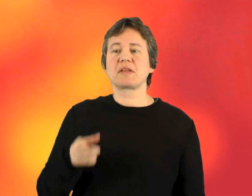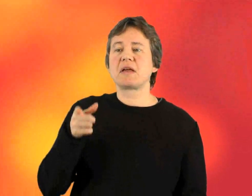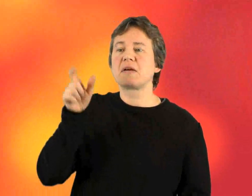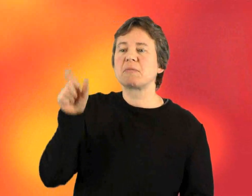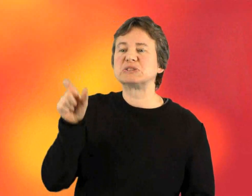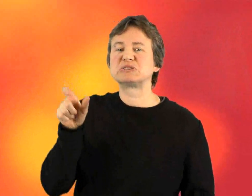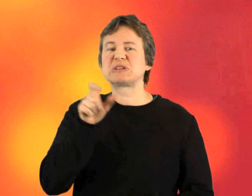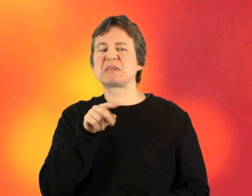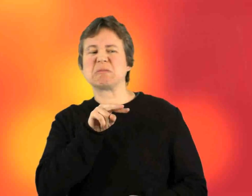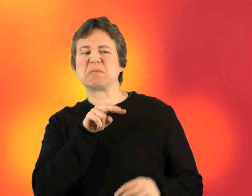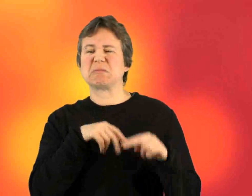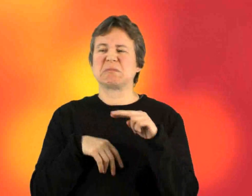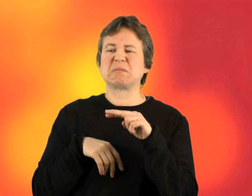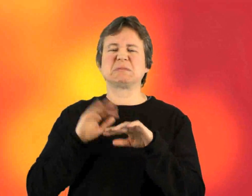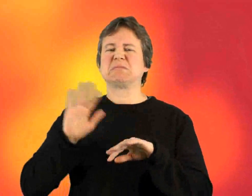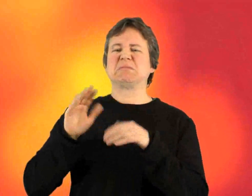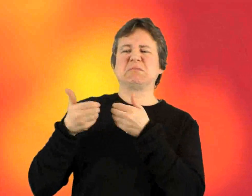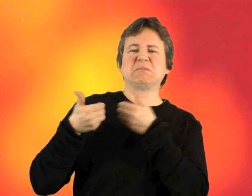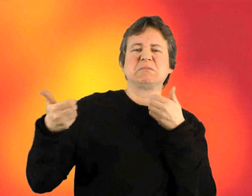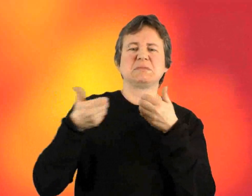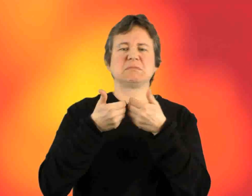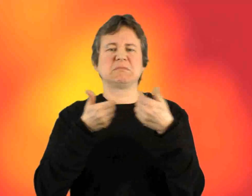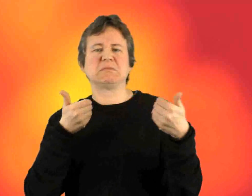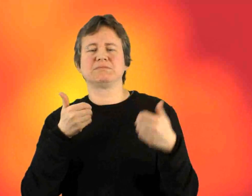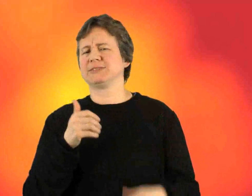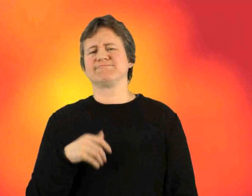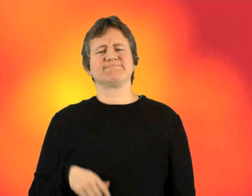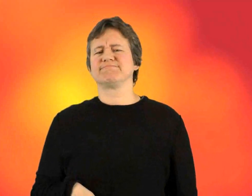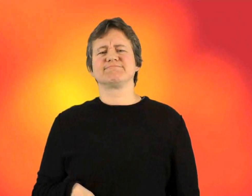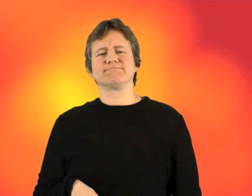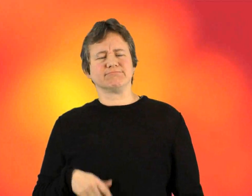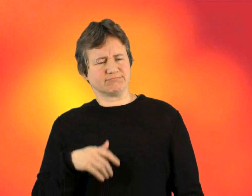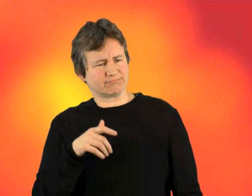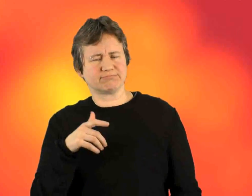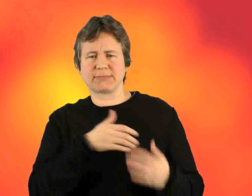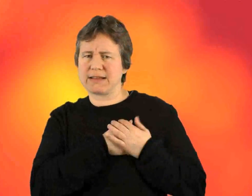Manchmal schauen Menschen komisch auf andere und distanzieren sich Das ist nicht gut